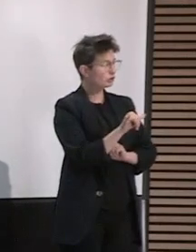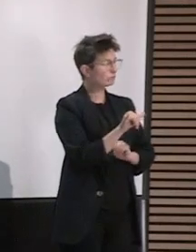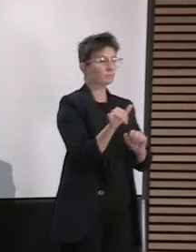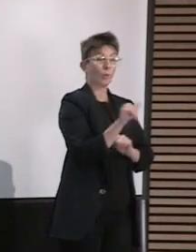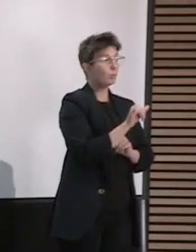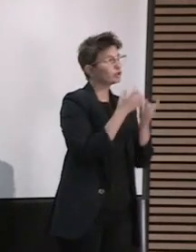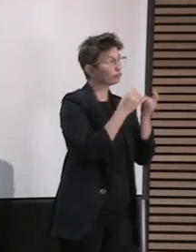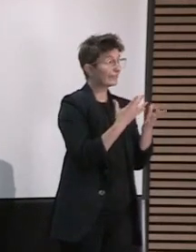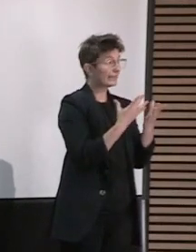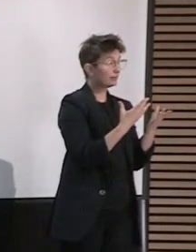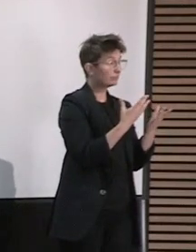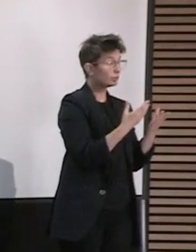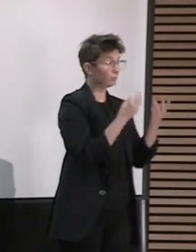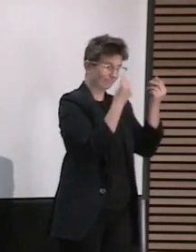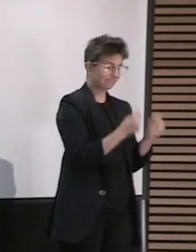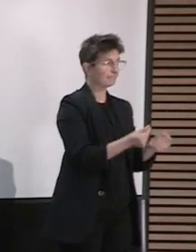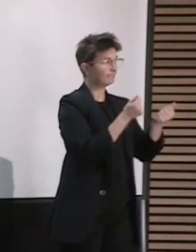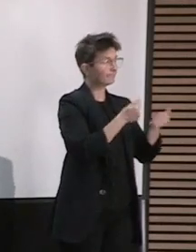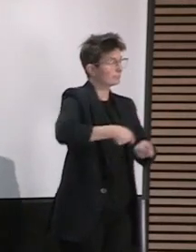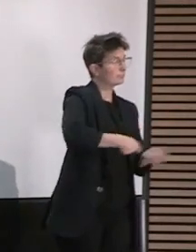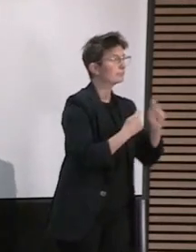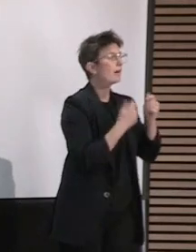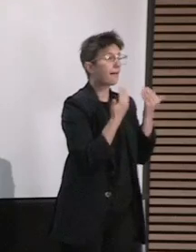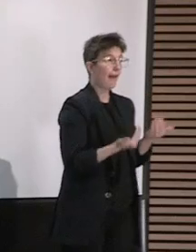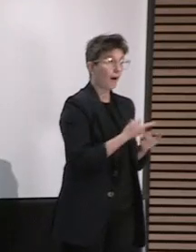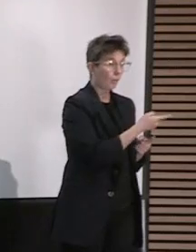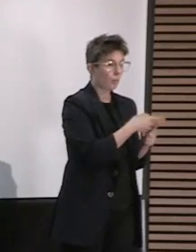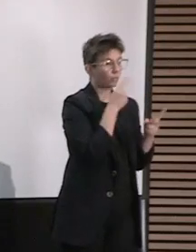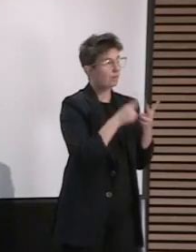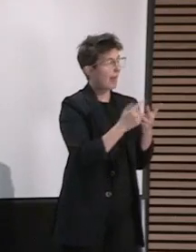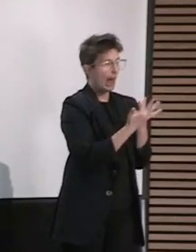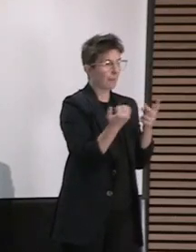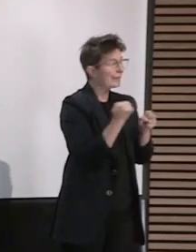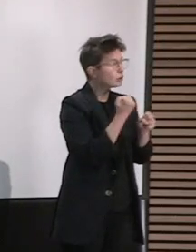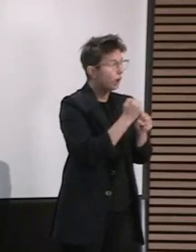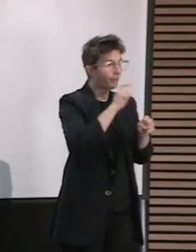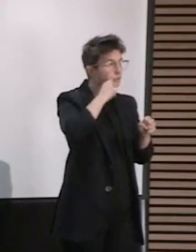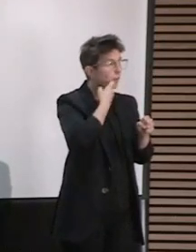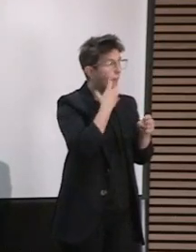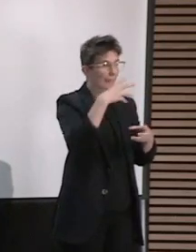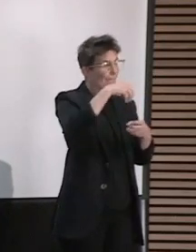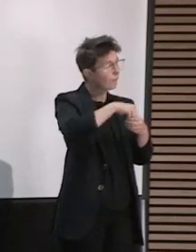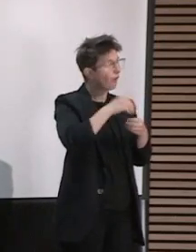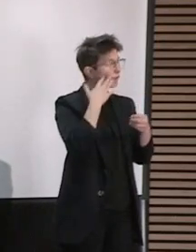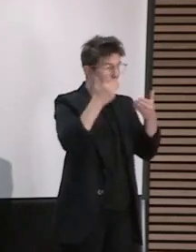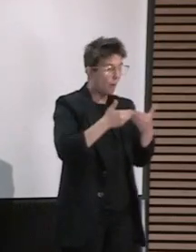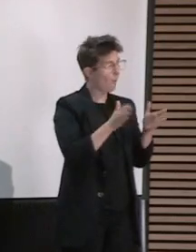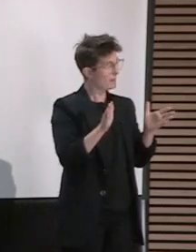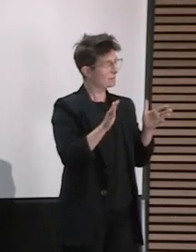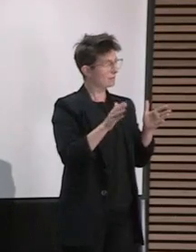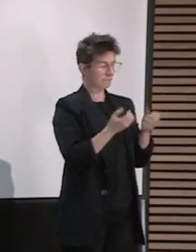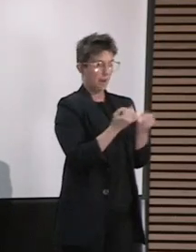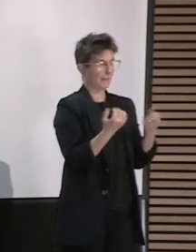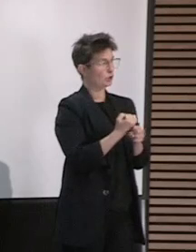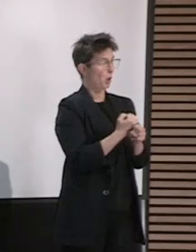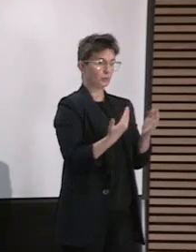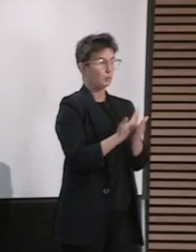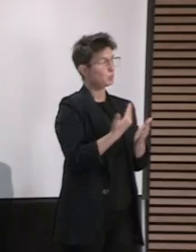e mau ana hei aromatawai i nga